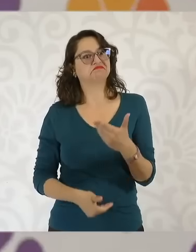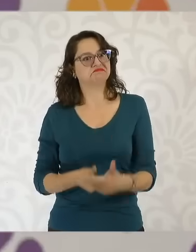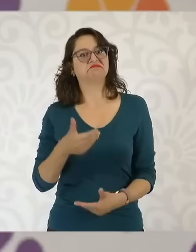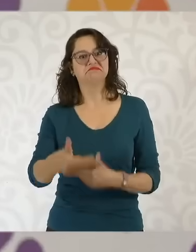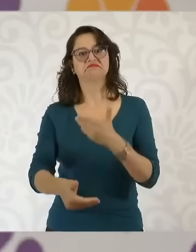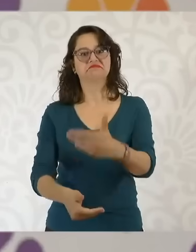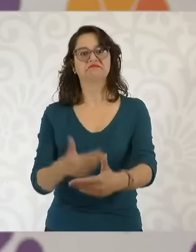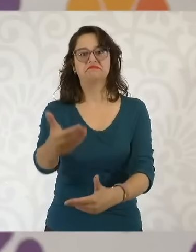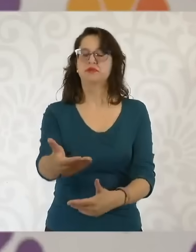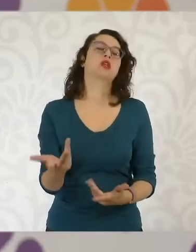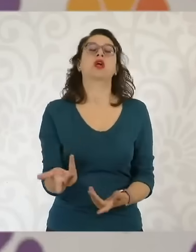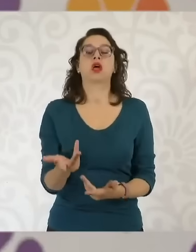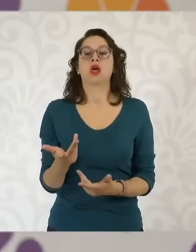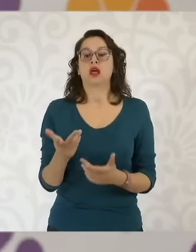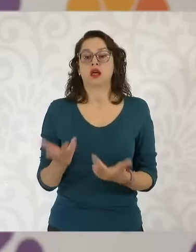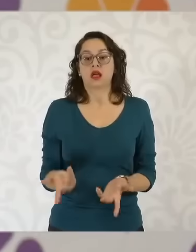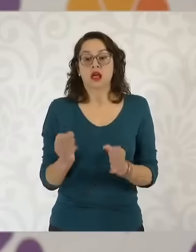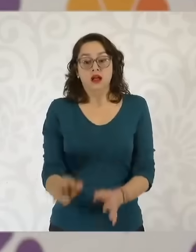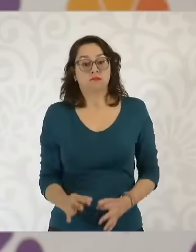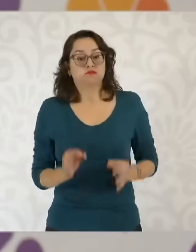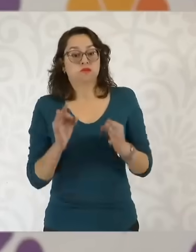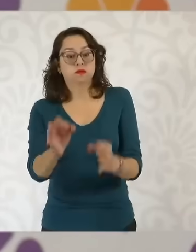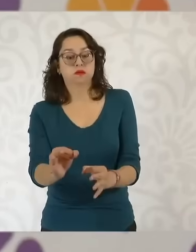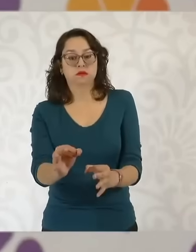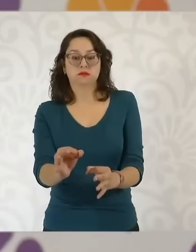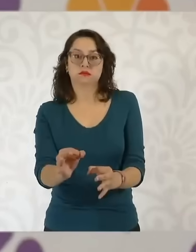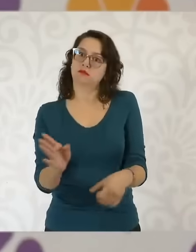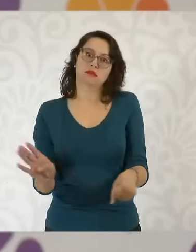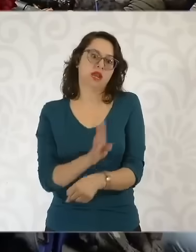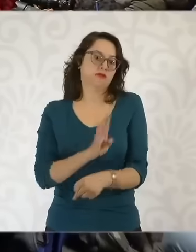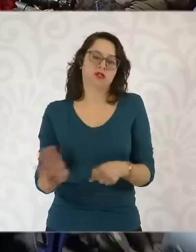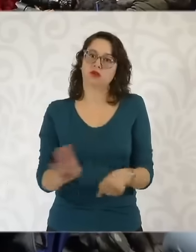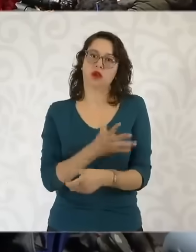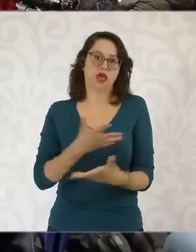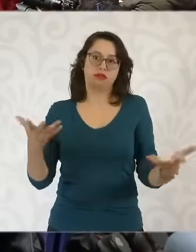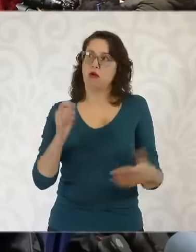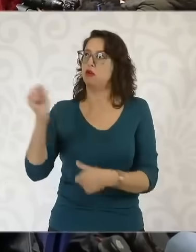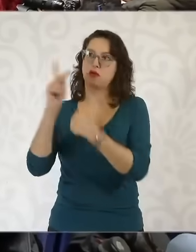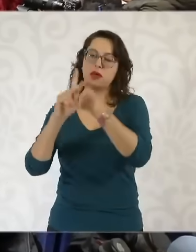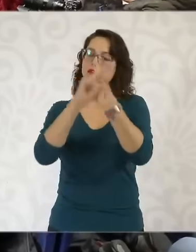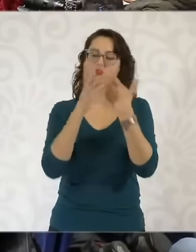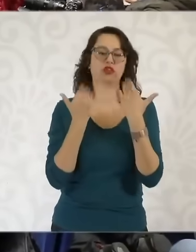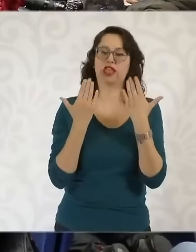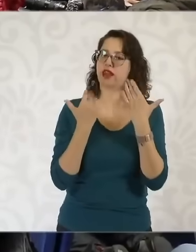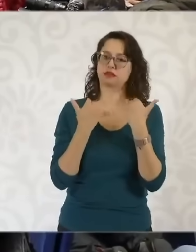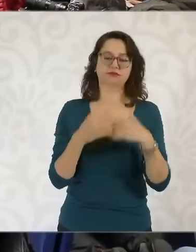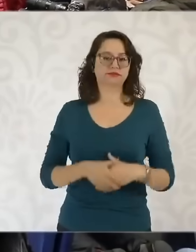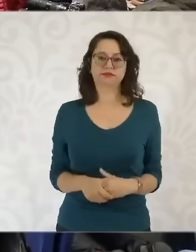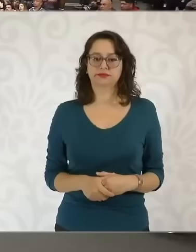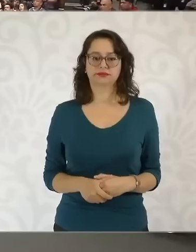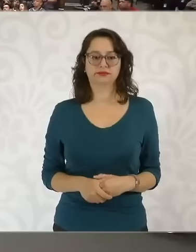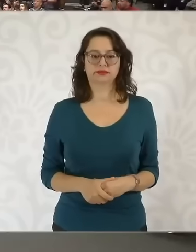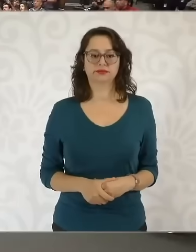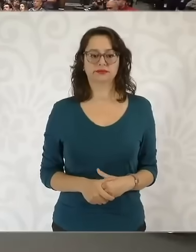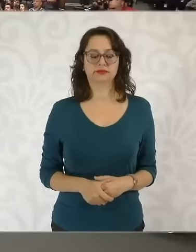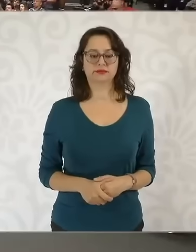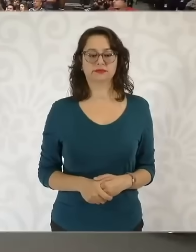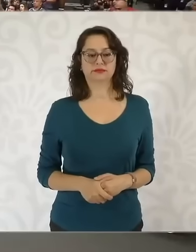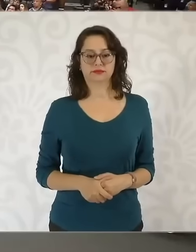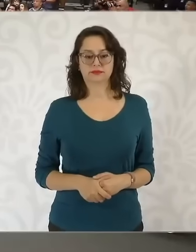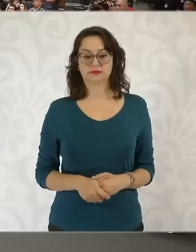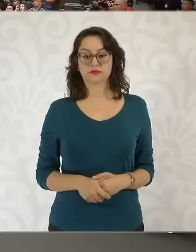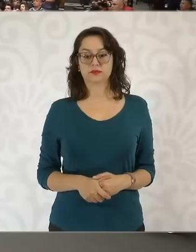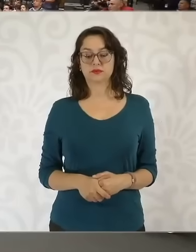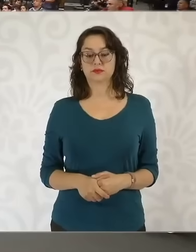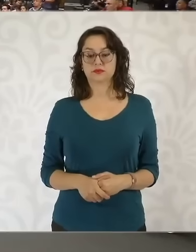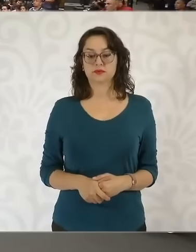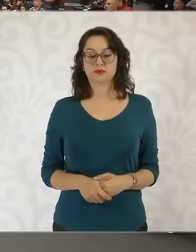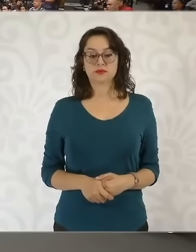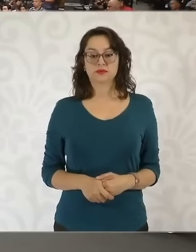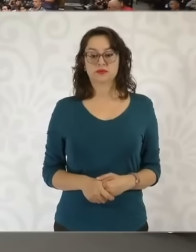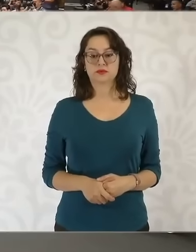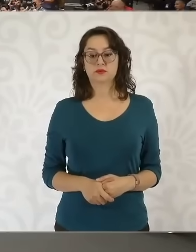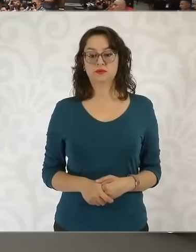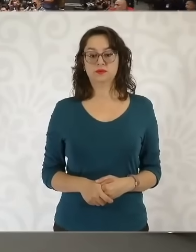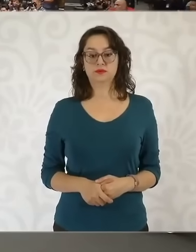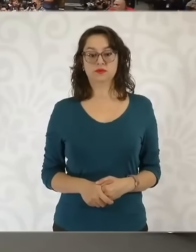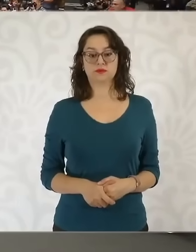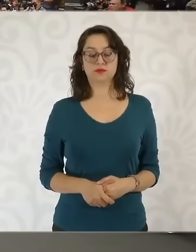sino es una condición muy ventajosa para México respecto a cualquier otro país. Muchas gracias.